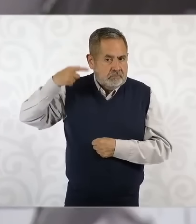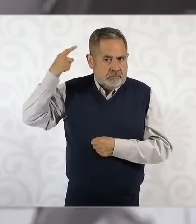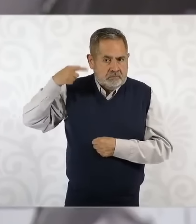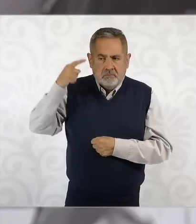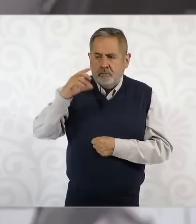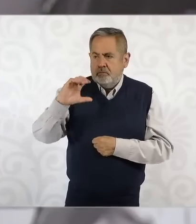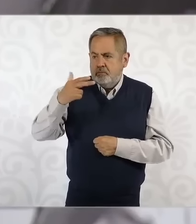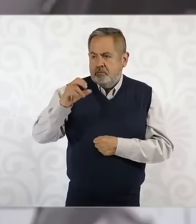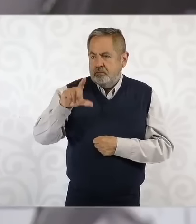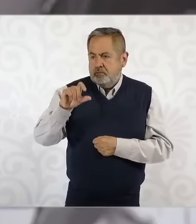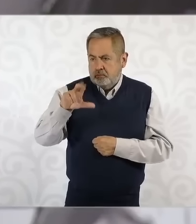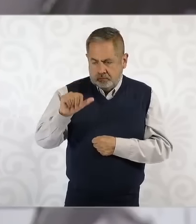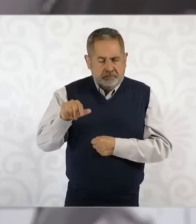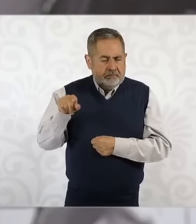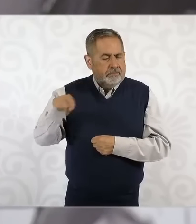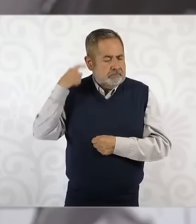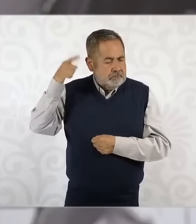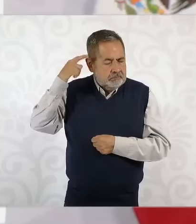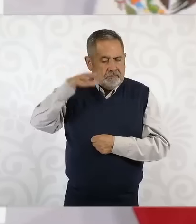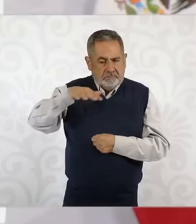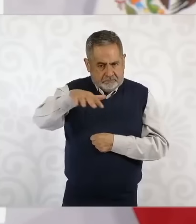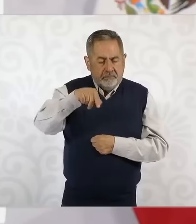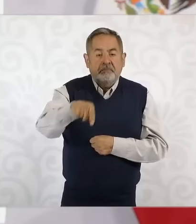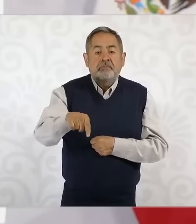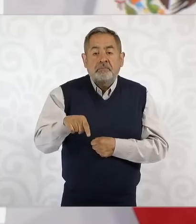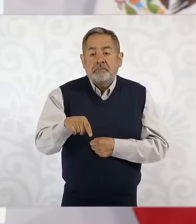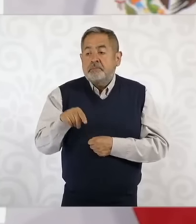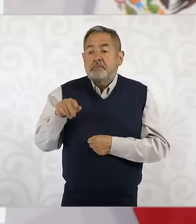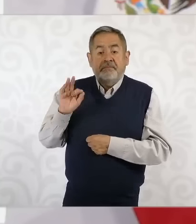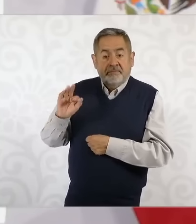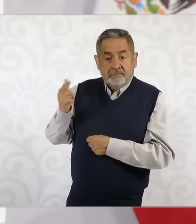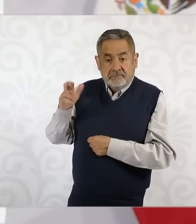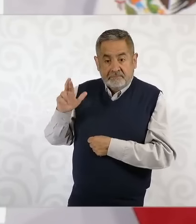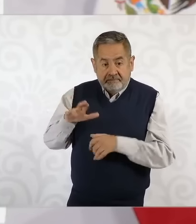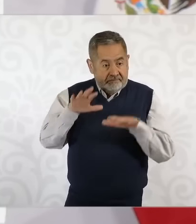Seguridad y Protección Ciudadana y de la Fiscalía General de la República detuvieron a Homero N,